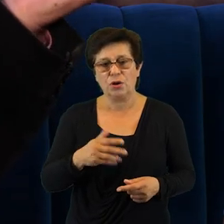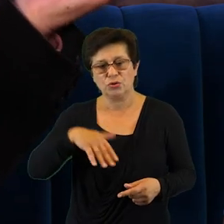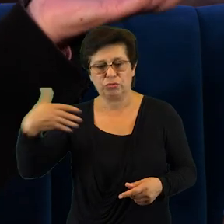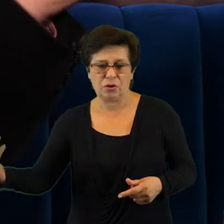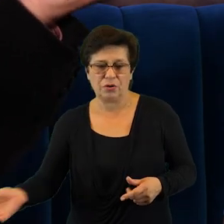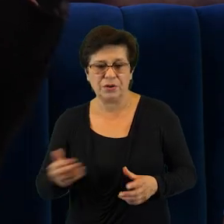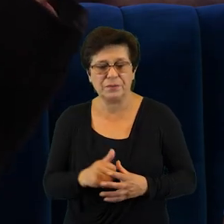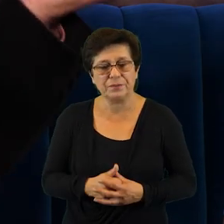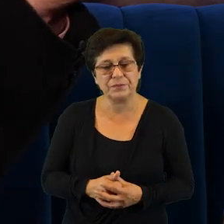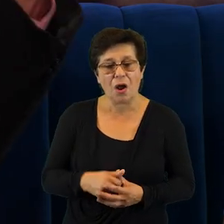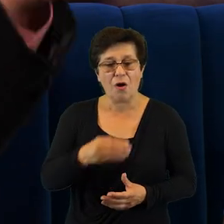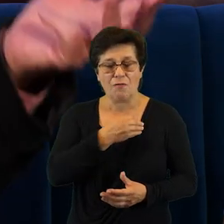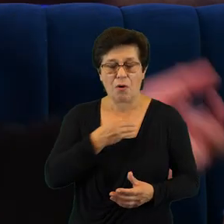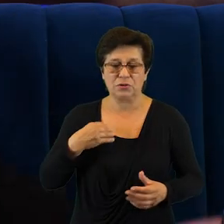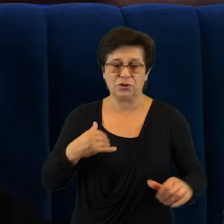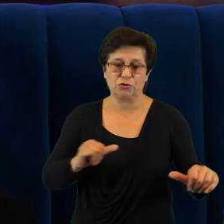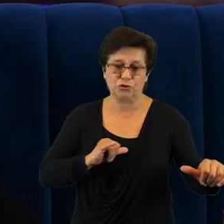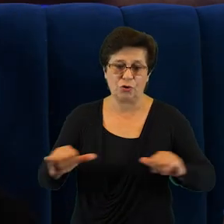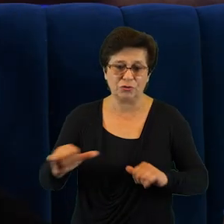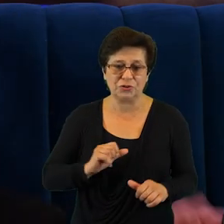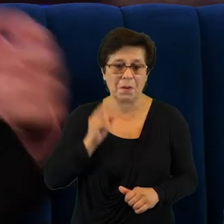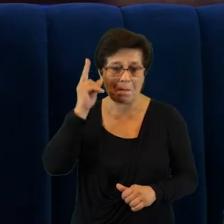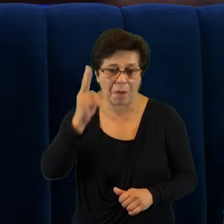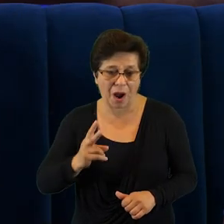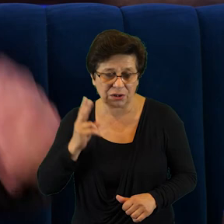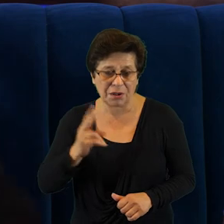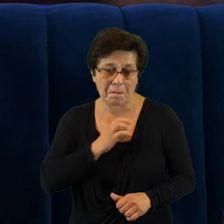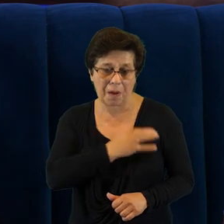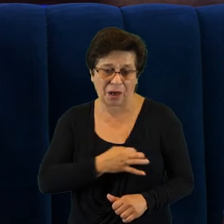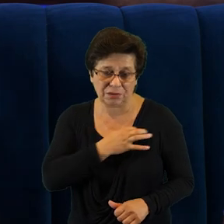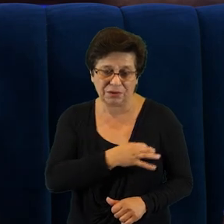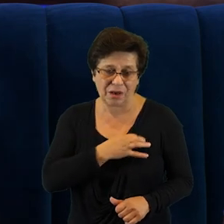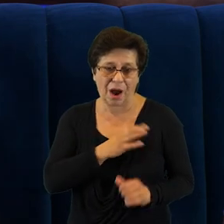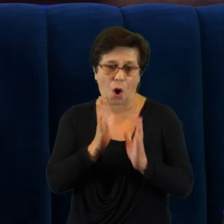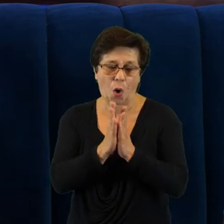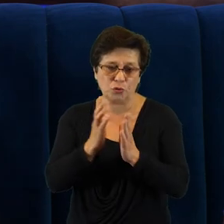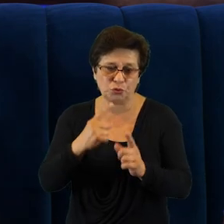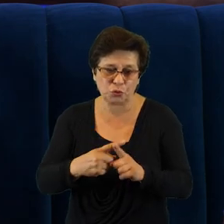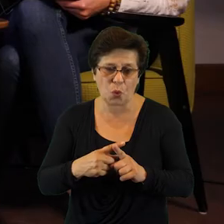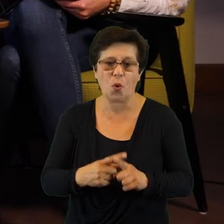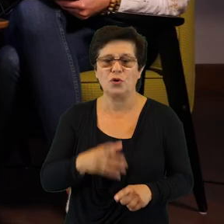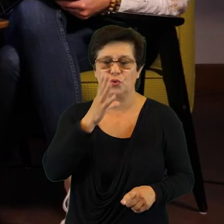że w Polsce rządzi partia, kościół i Antoni Słonimski. Takie już było jego znaczenie.